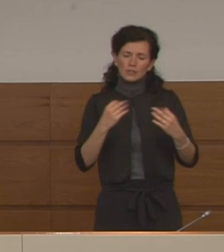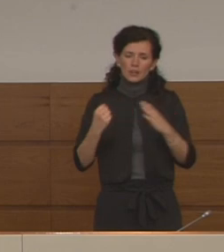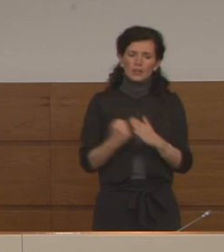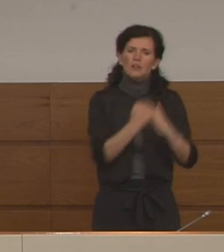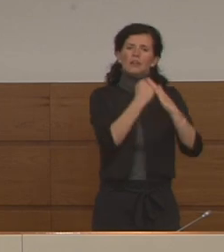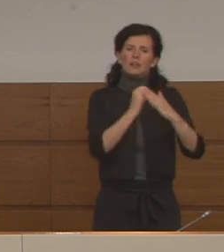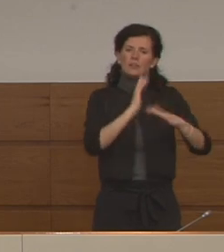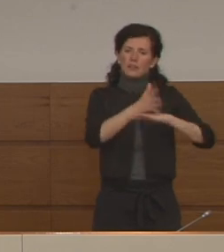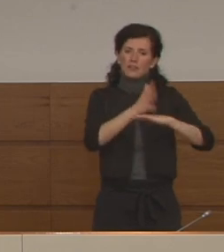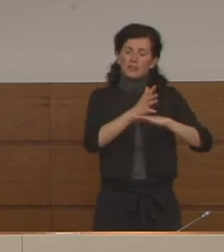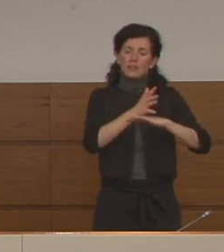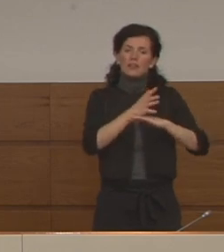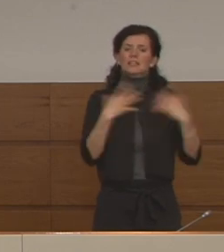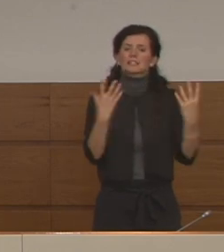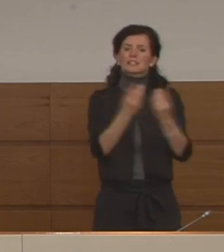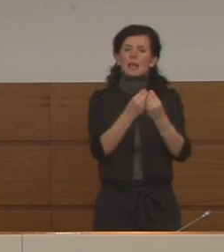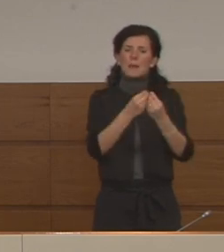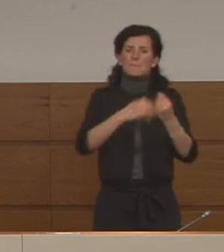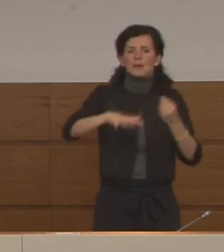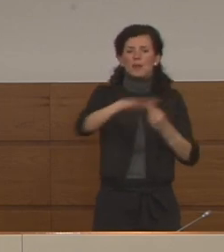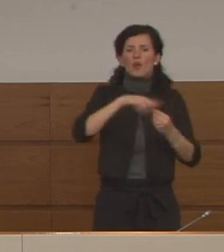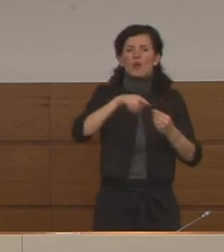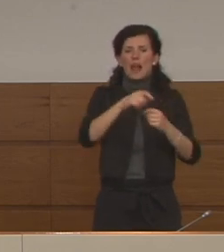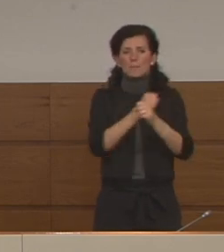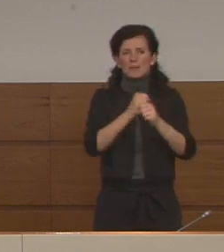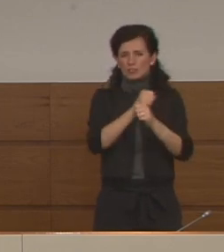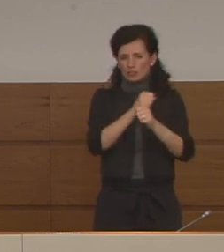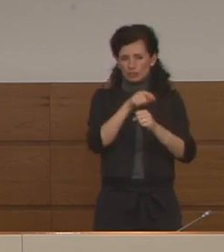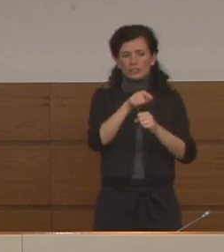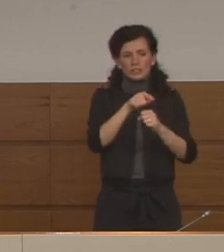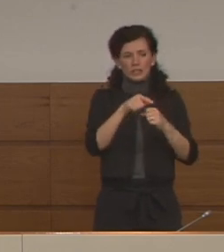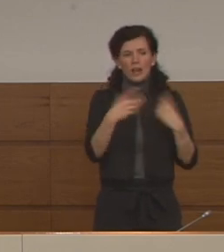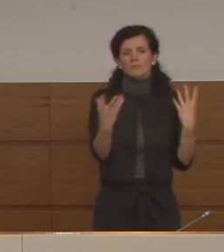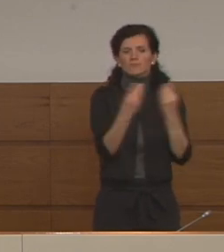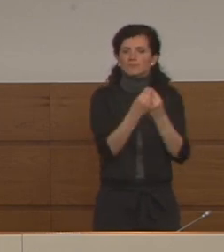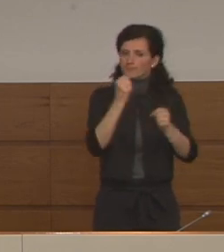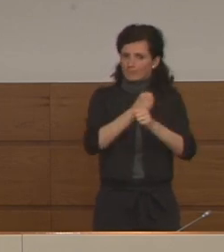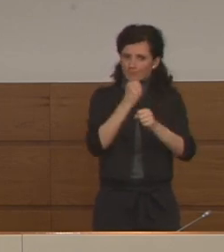medicina territoriale. Siamo in una fase anche futura ma anche